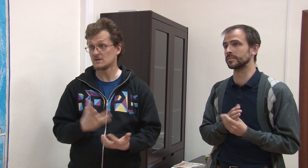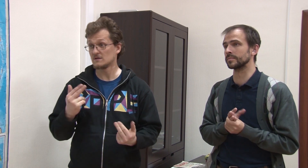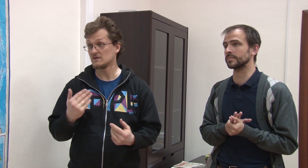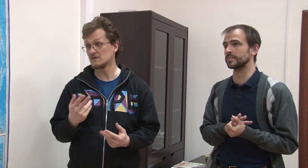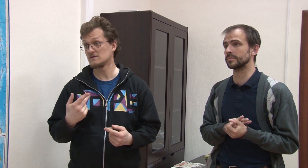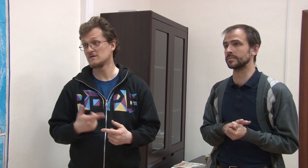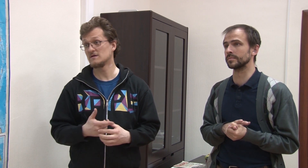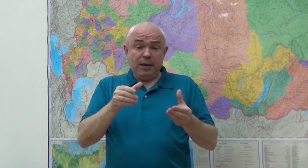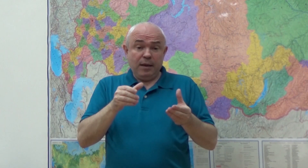Да-да.